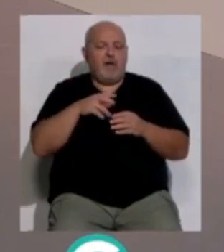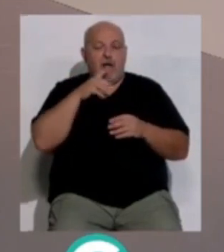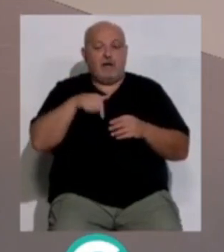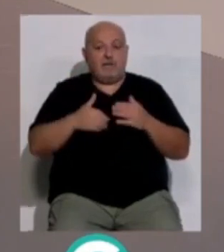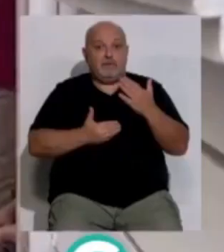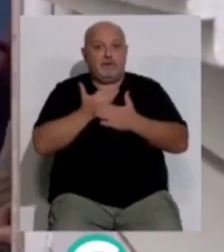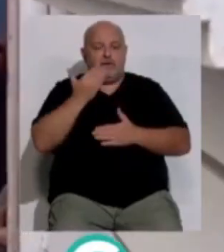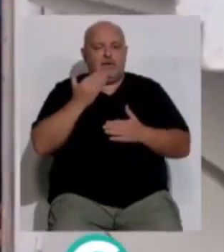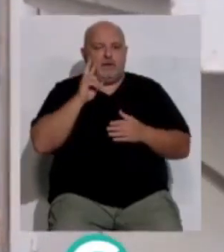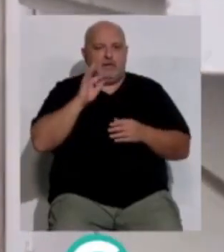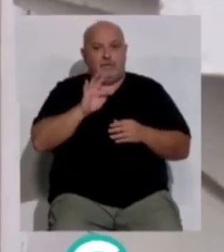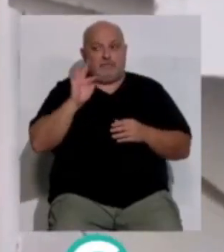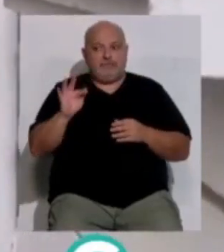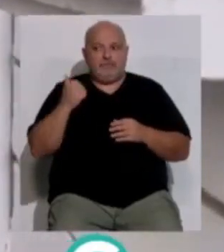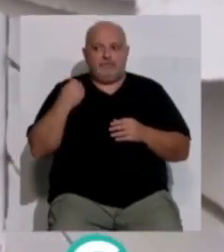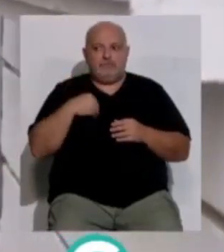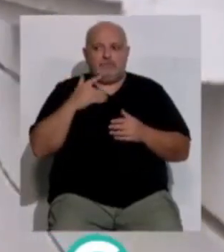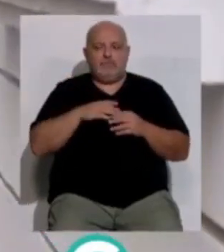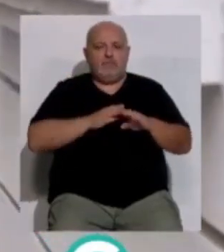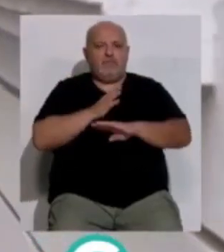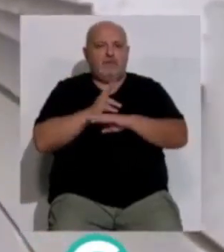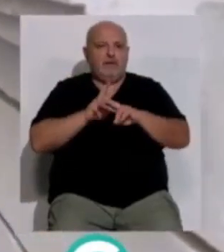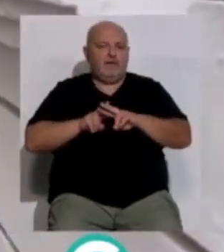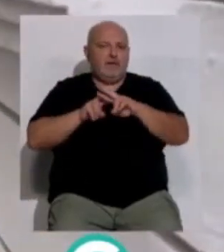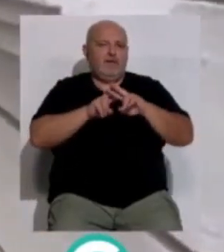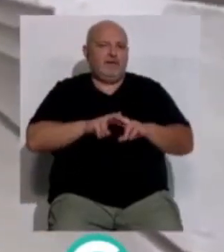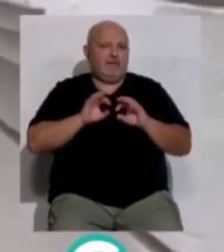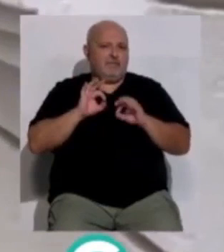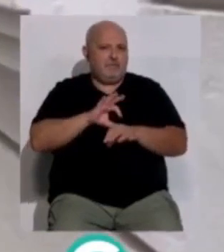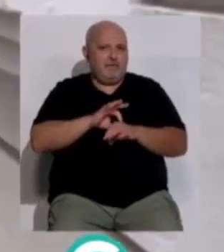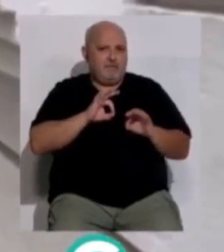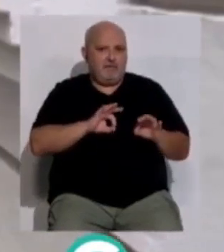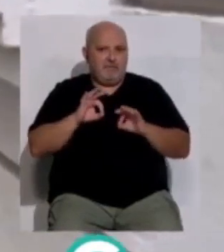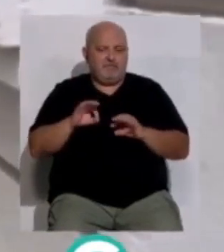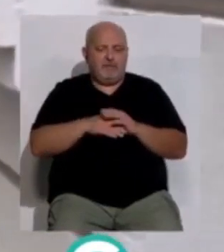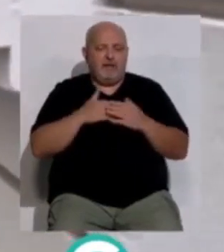mañana como vamos a ver a continuación ha pasado el pertinente reconocimiento médico gracias a las